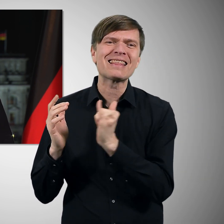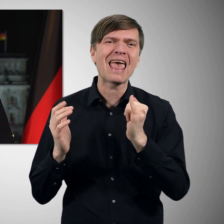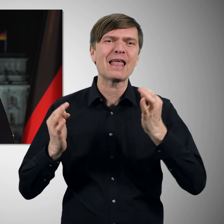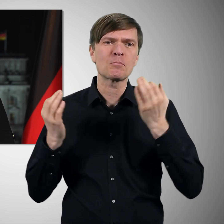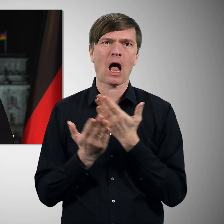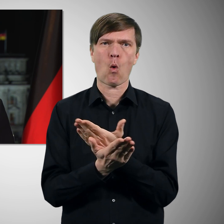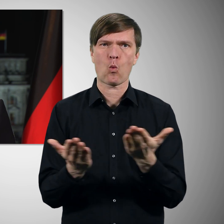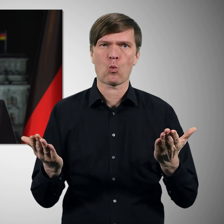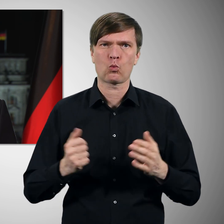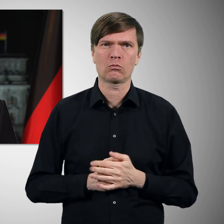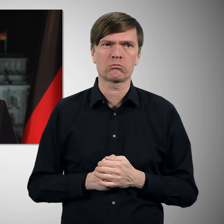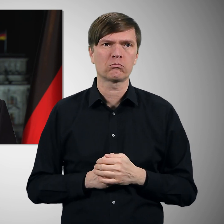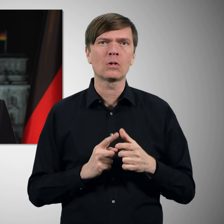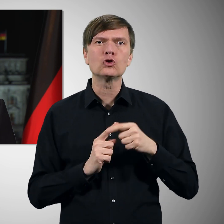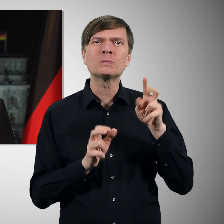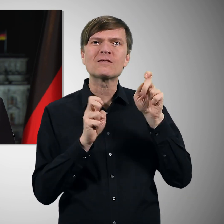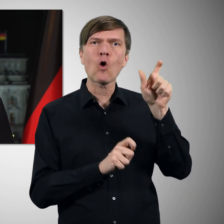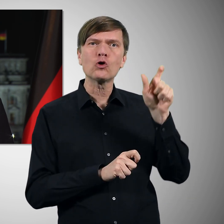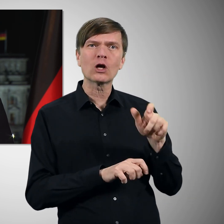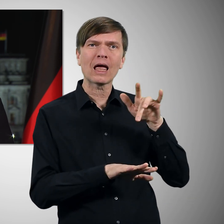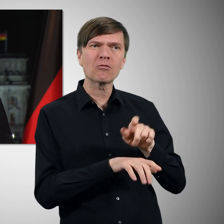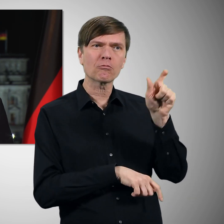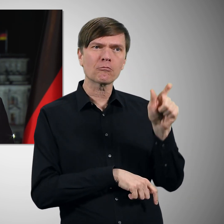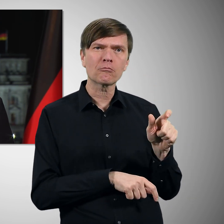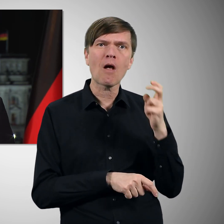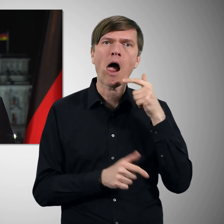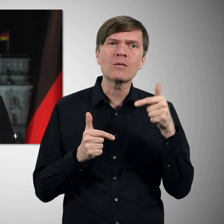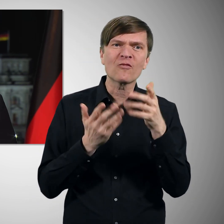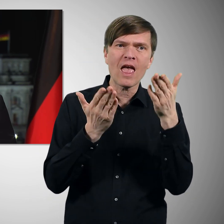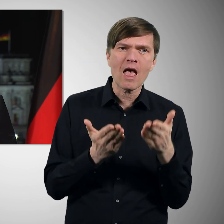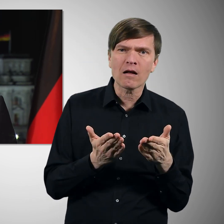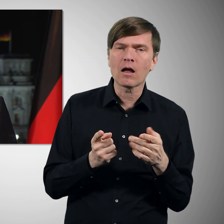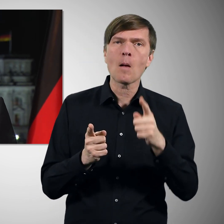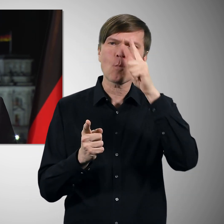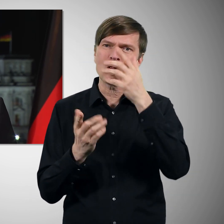die Spitzen-Forscherin genauso wie der Altenpfleger, die Polizistin genauso wie der Paketbote,